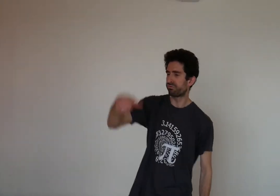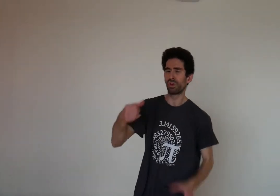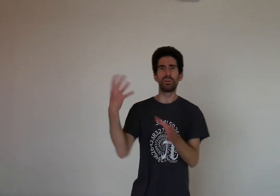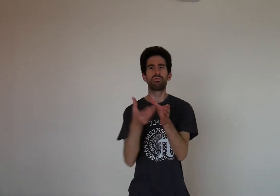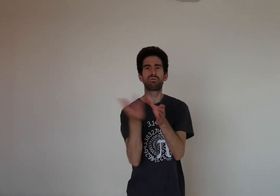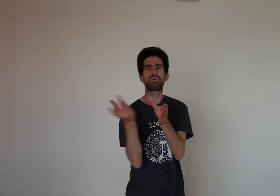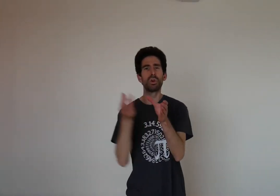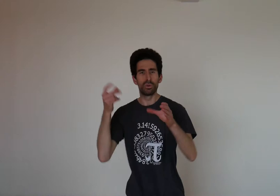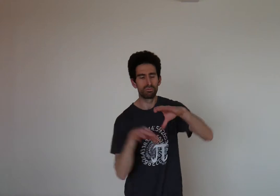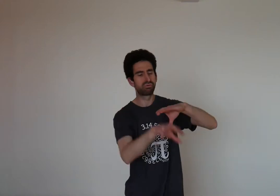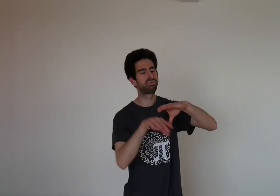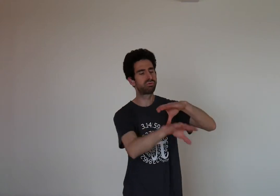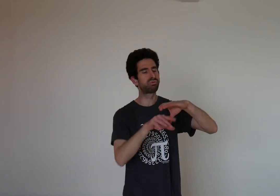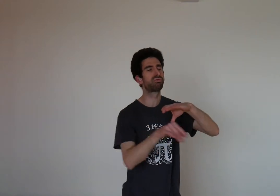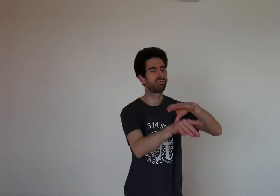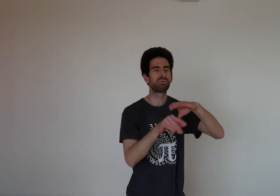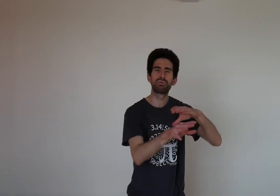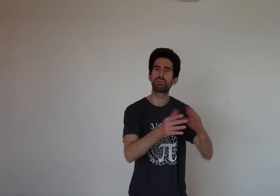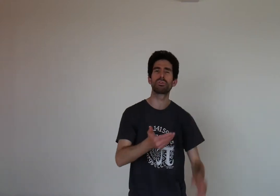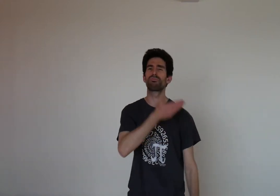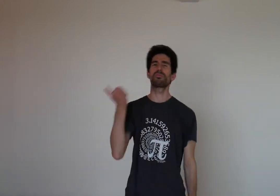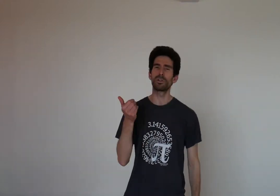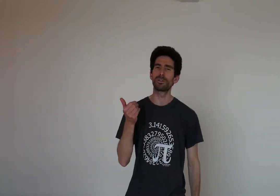et leur chasse d'eau, c'est mieux.